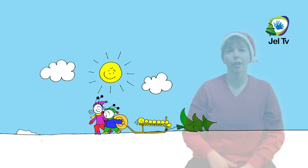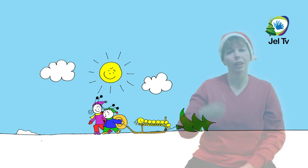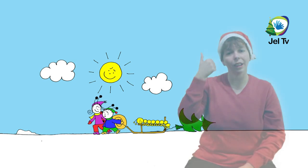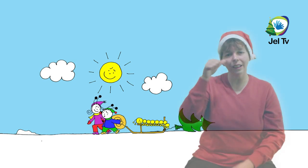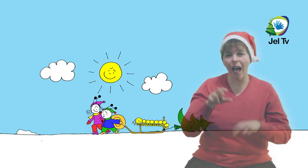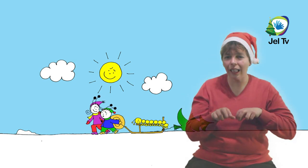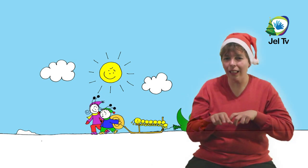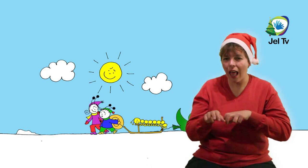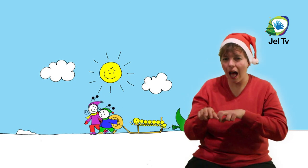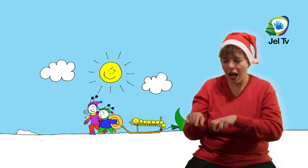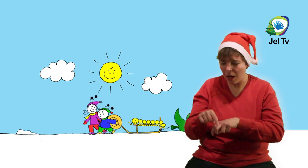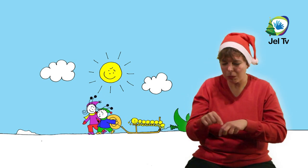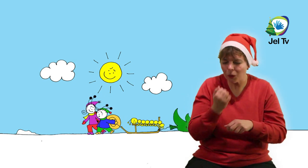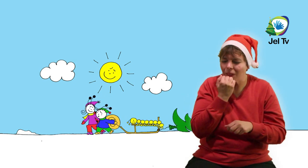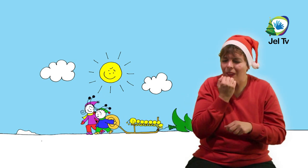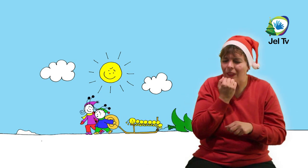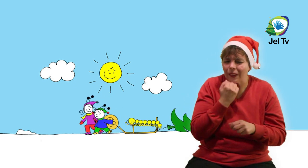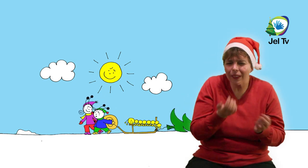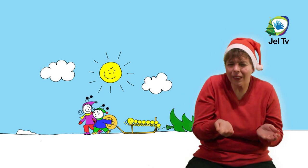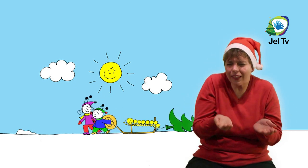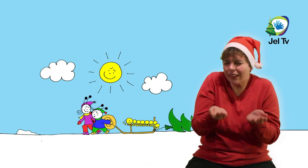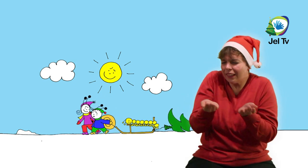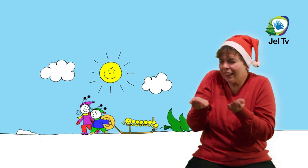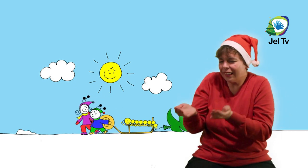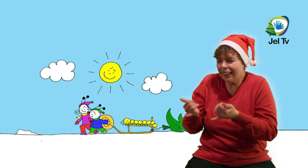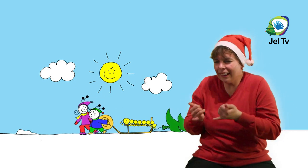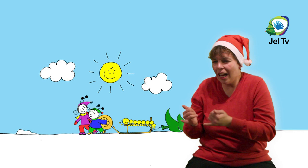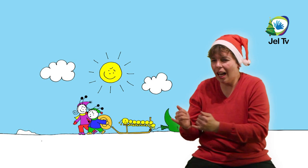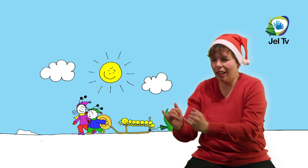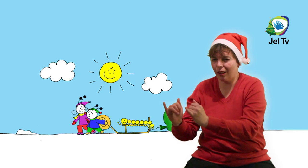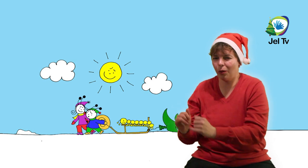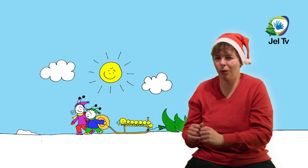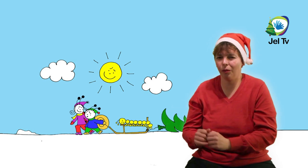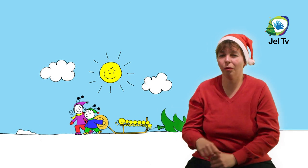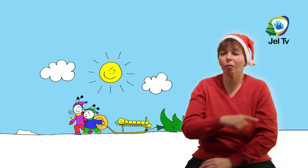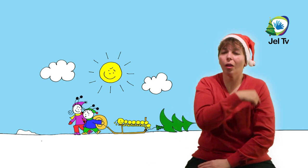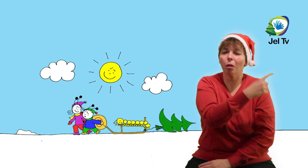Óvatosan feltették a százlábút a szánkóra.